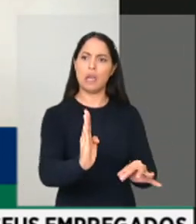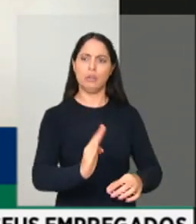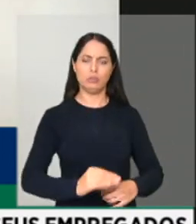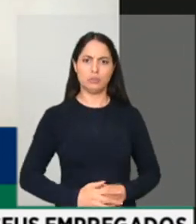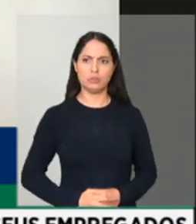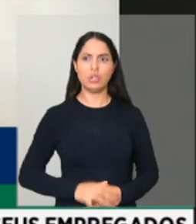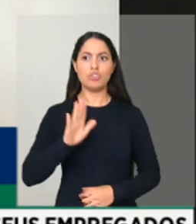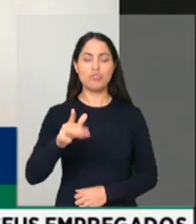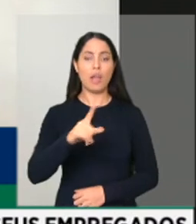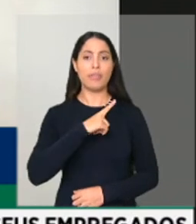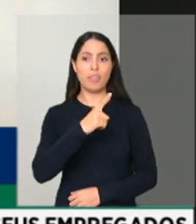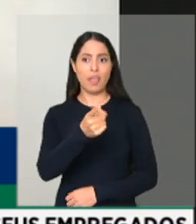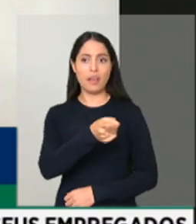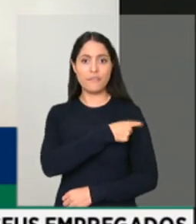RELAÇÃO A VACINAÇÃO, JÁ FORAM DISTRIBUÍDAS 43